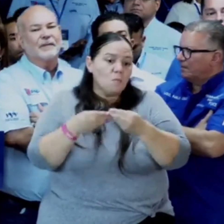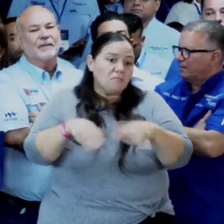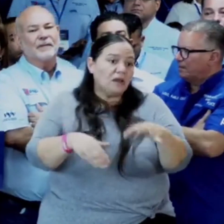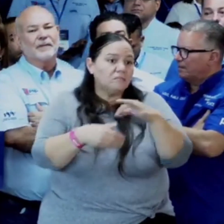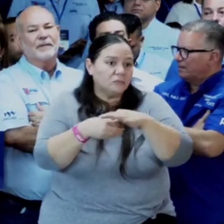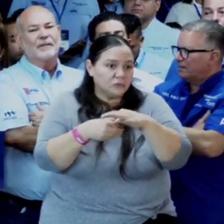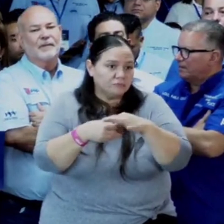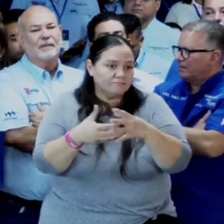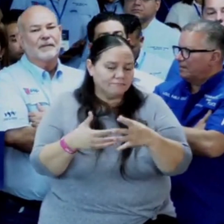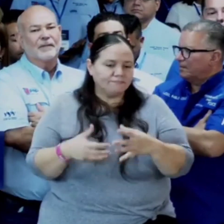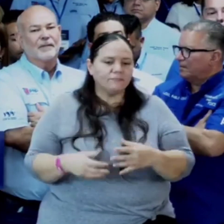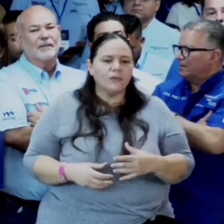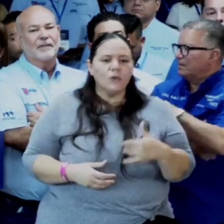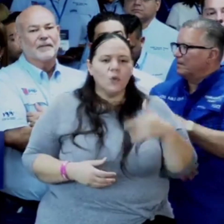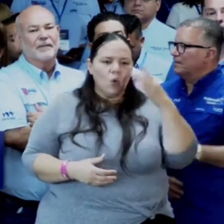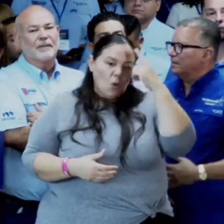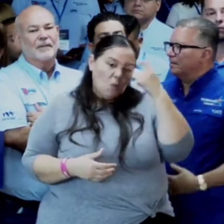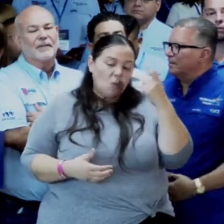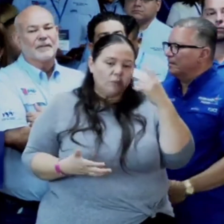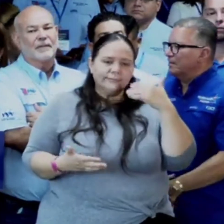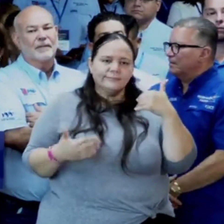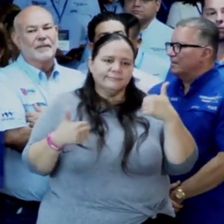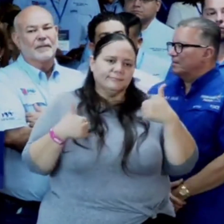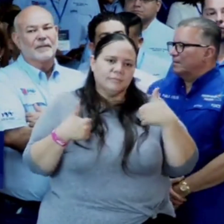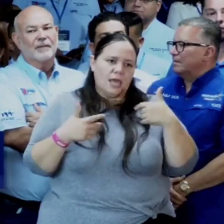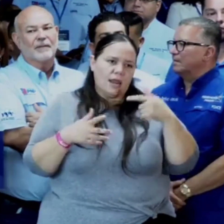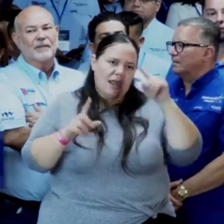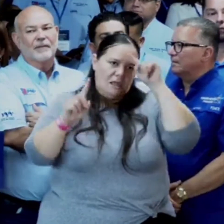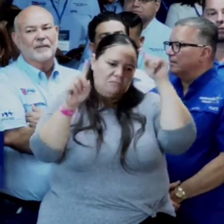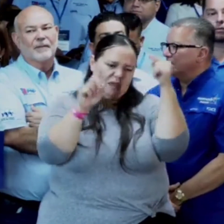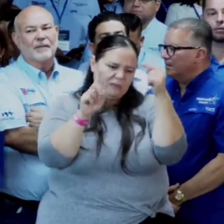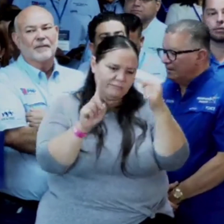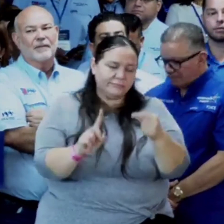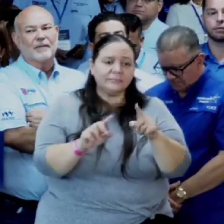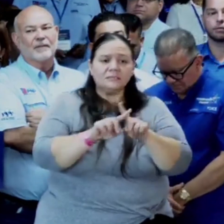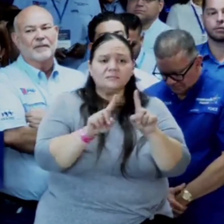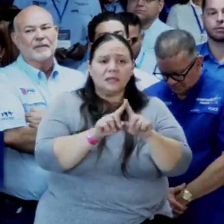se propone hacer eh los respeto y verdad y el pueblo de Puerto Rico tiene la oportunidad de